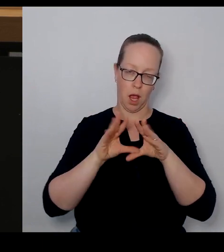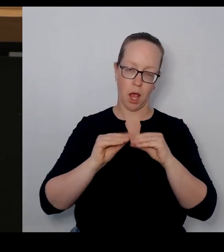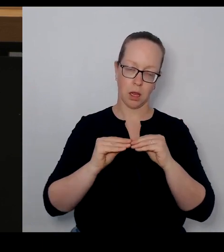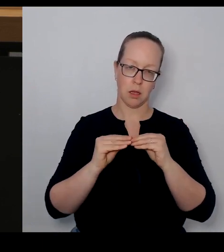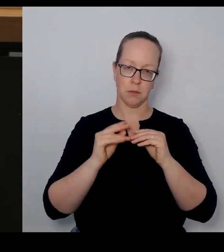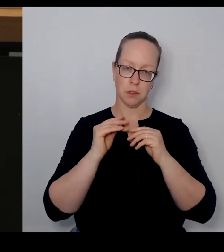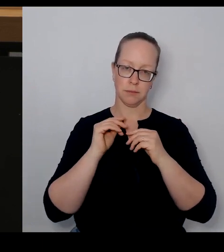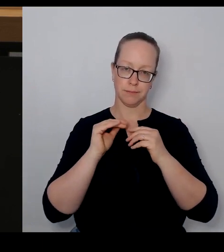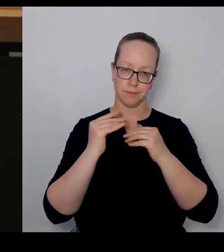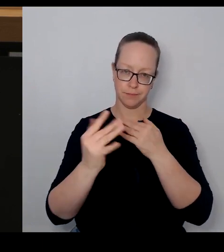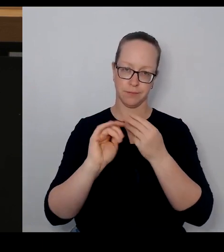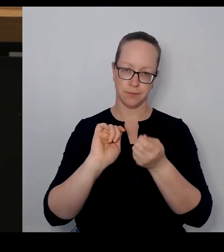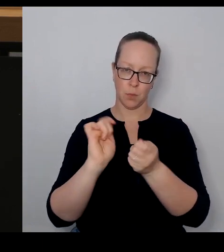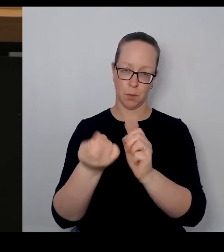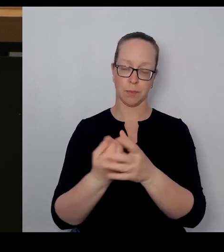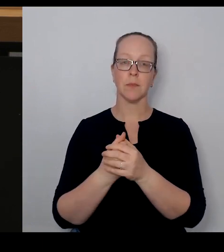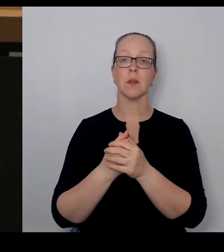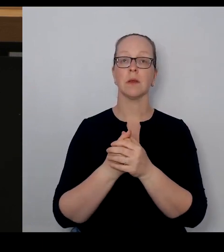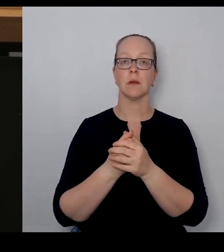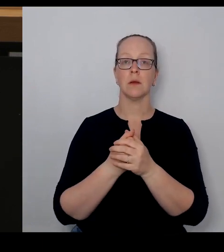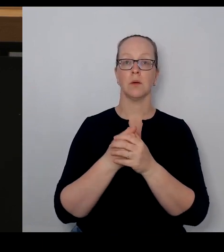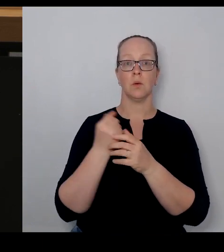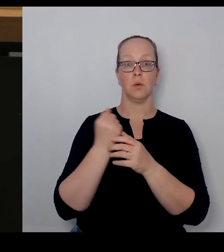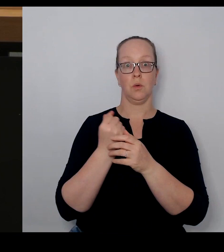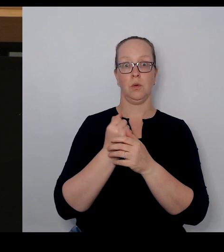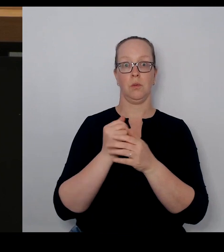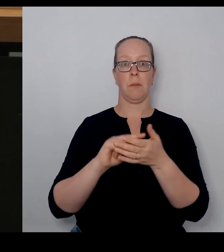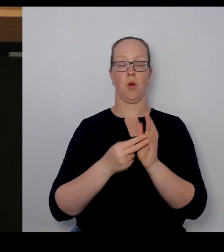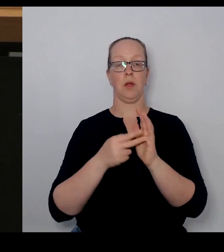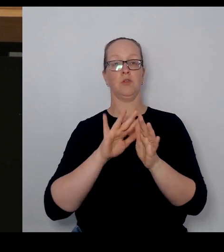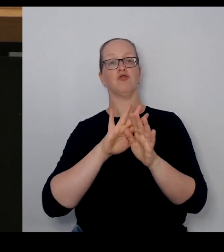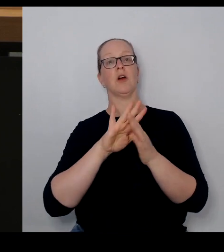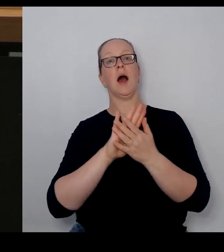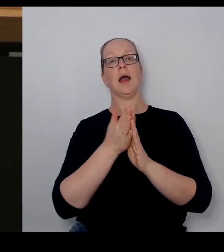für die Investitionsfähigkeit nach 2025, vor allem aber